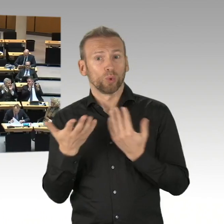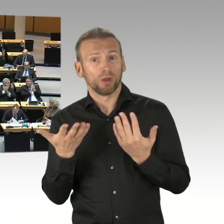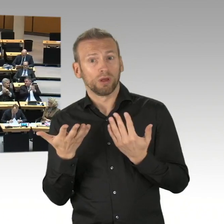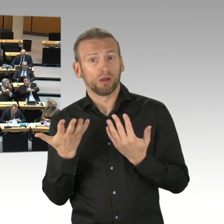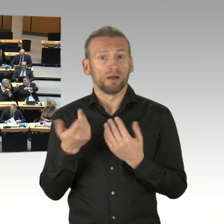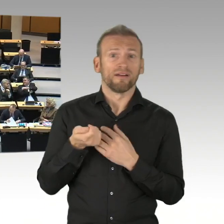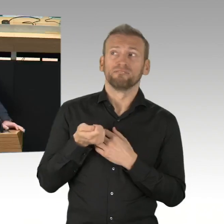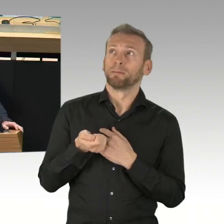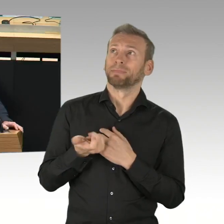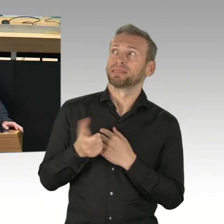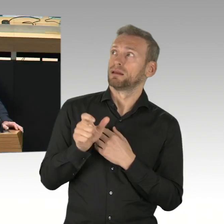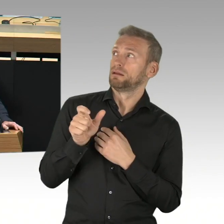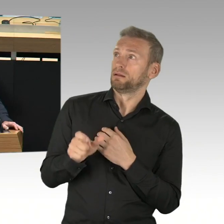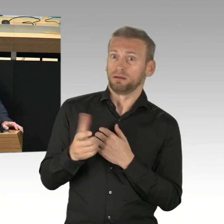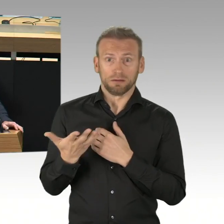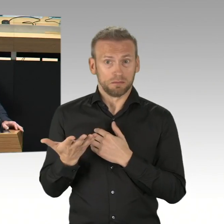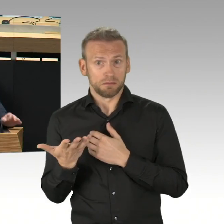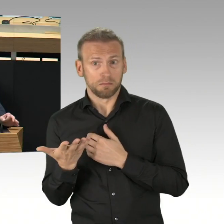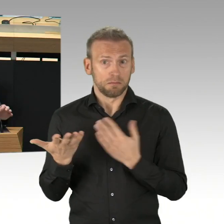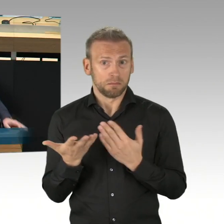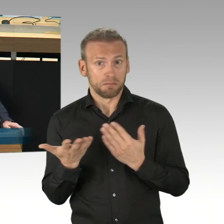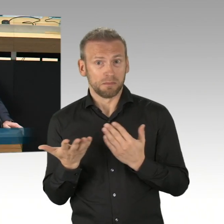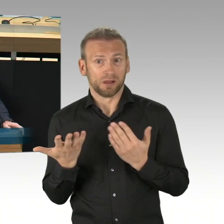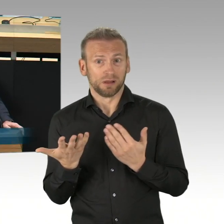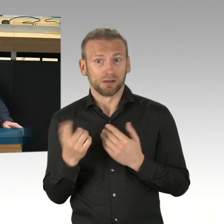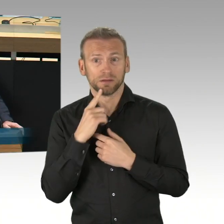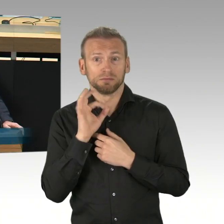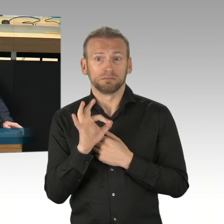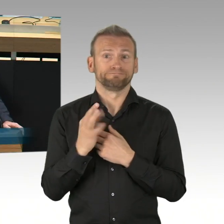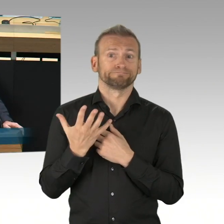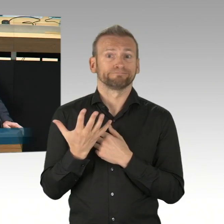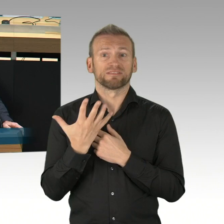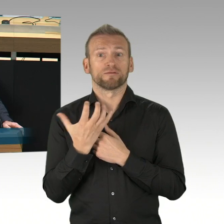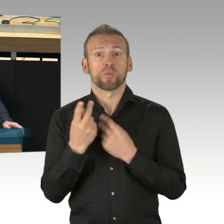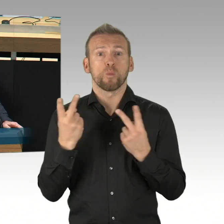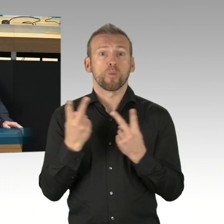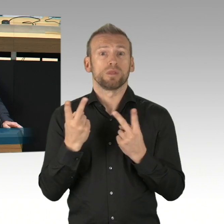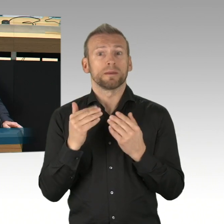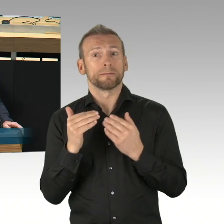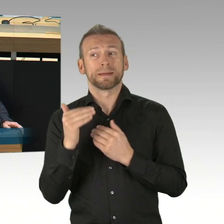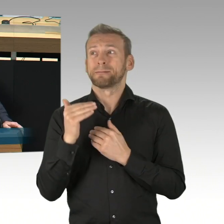Jeder Vermieter, den Sie mit Ihrer Wohnungsbaubremse verunsichern, wird sich natürlich